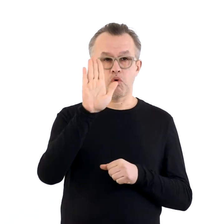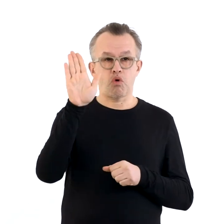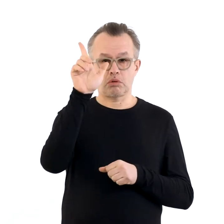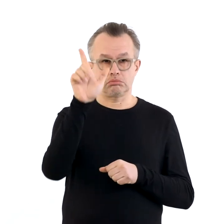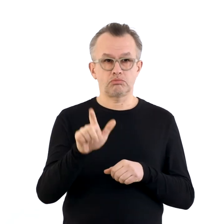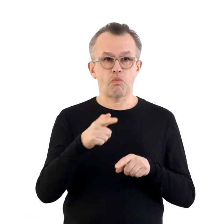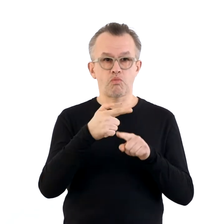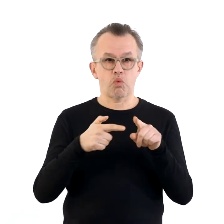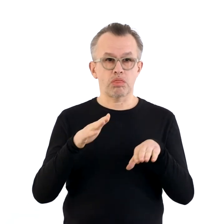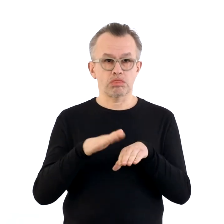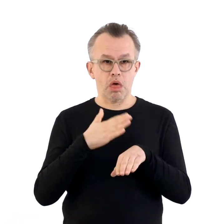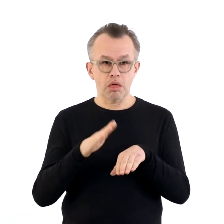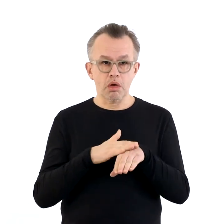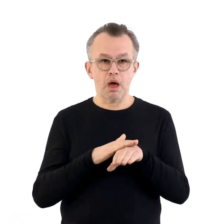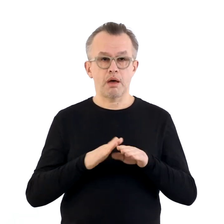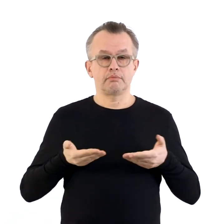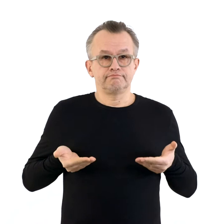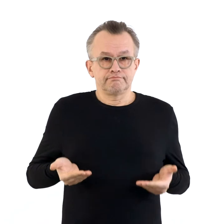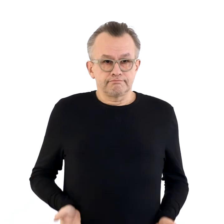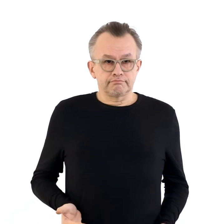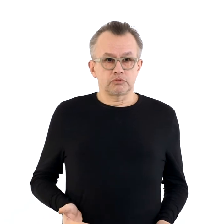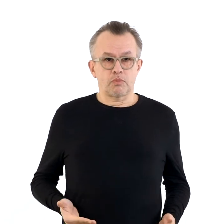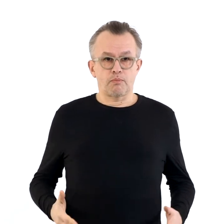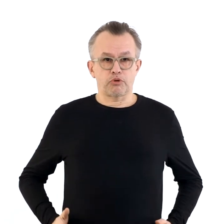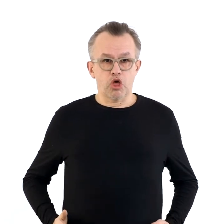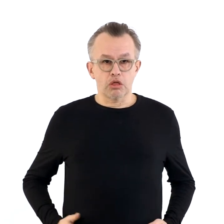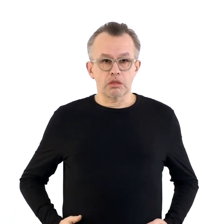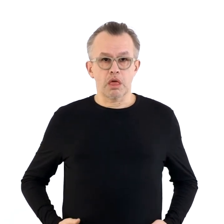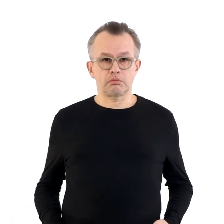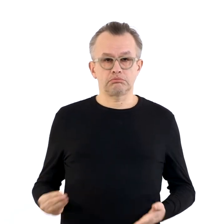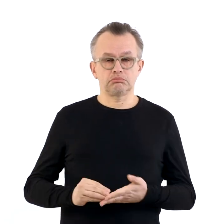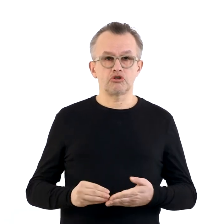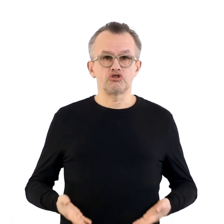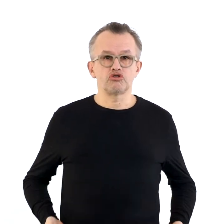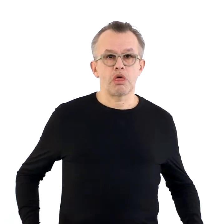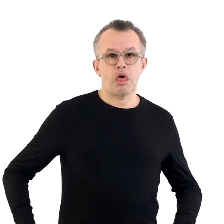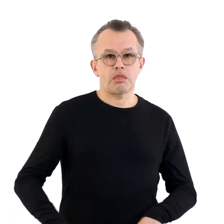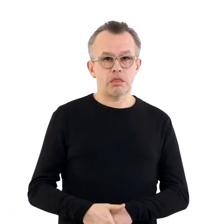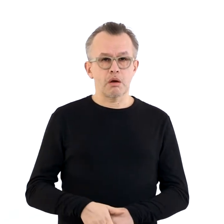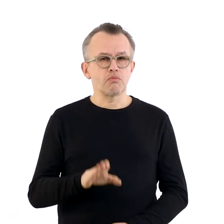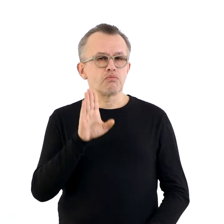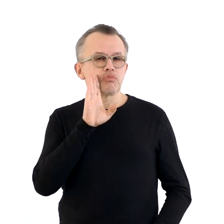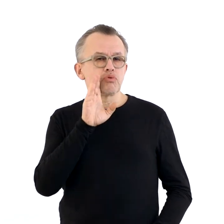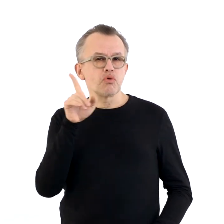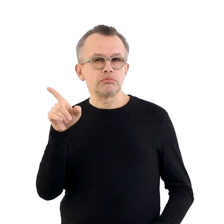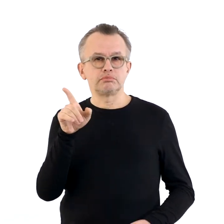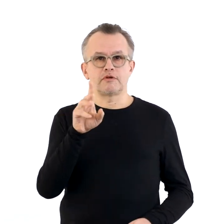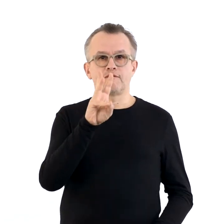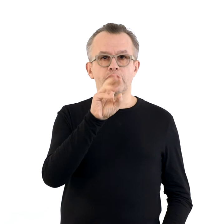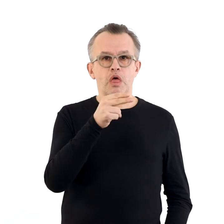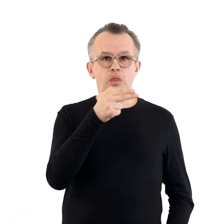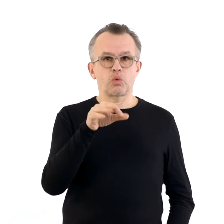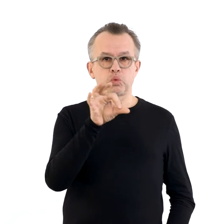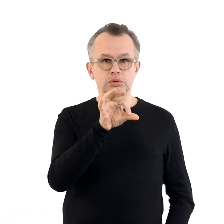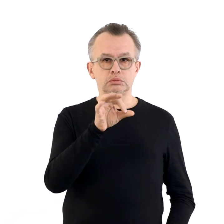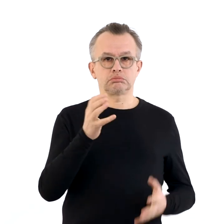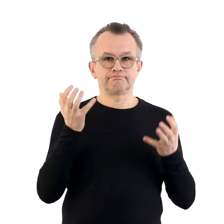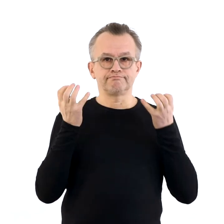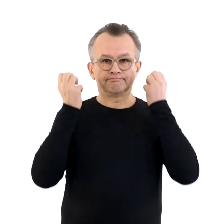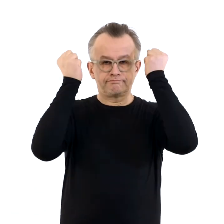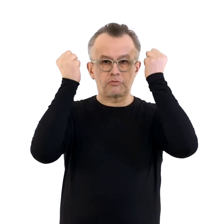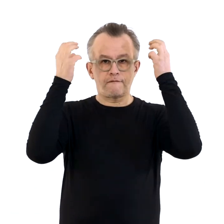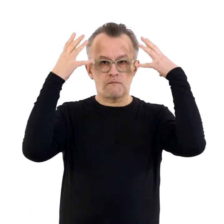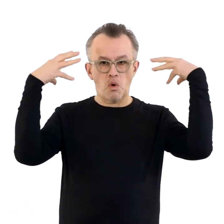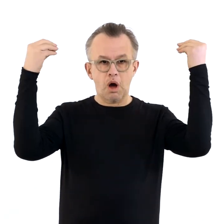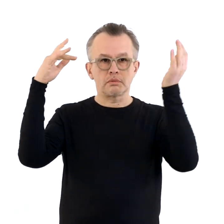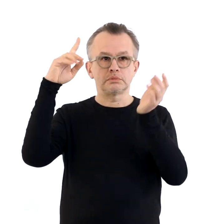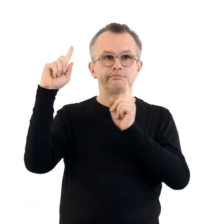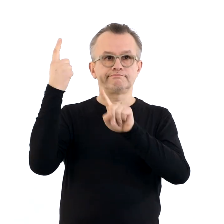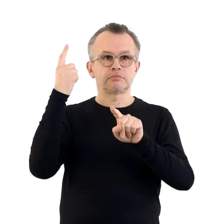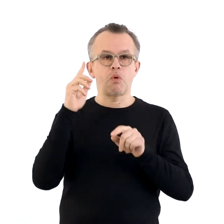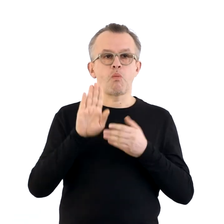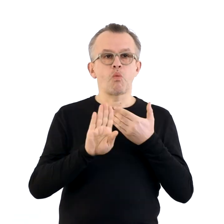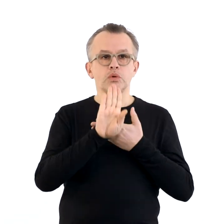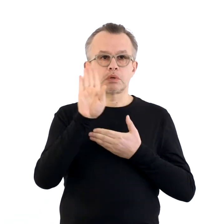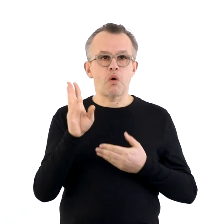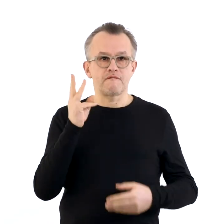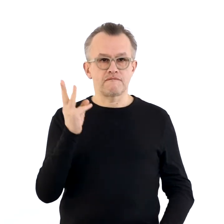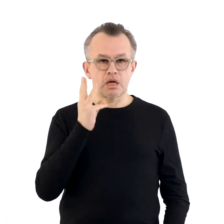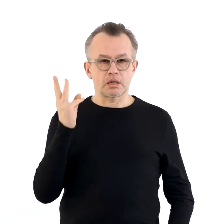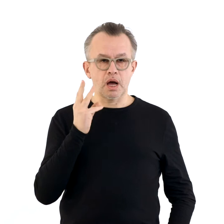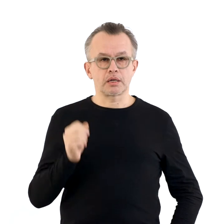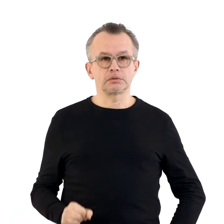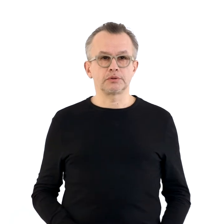Półnaga bogini ma szatę opuszczoną poniżej bioder (podobnie jak Wenus wyżymająca włosy z Muzeum Watykańskiego).